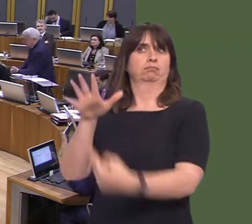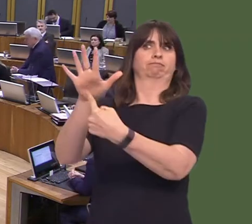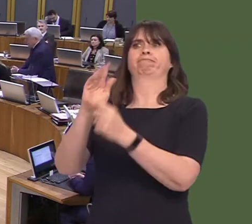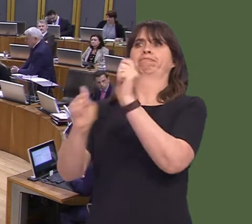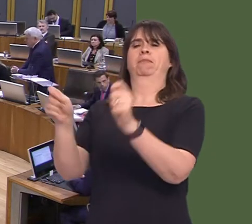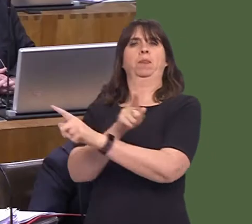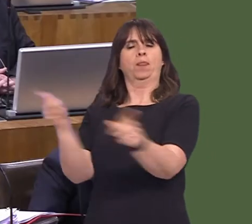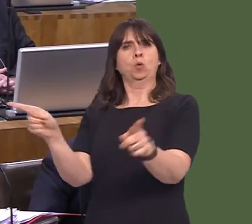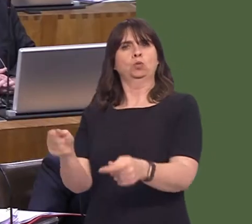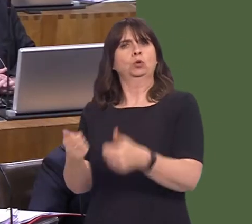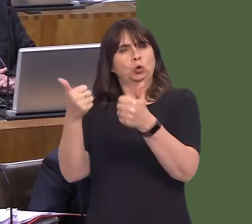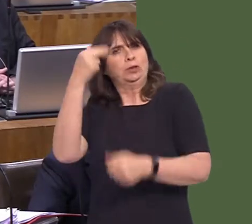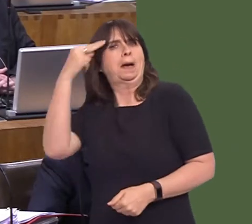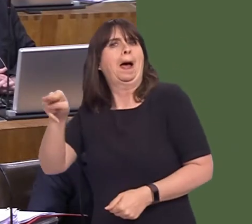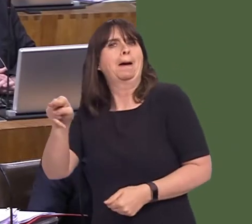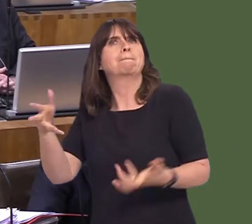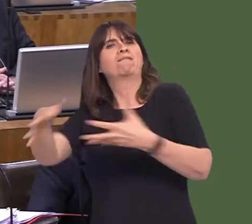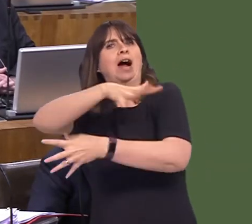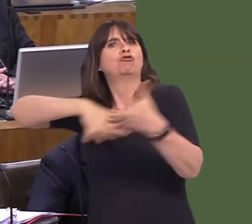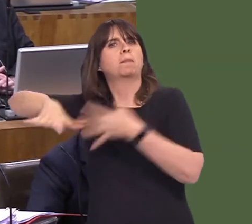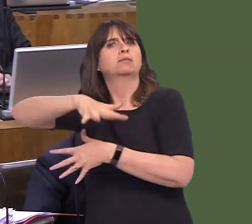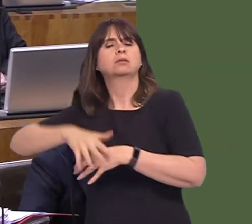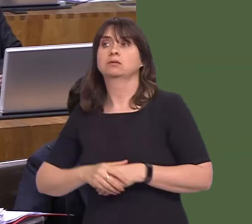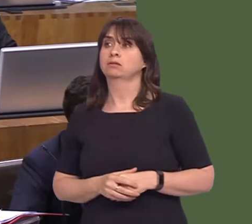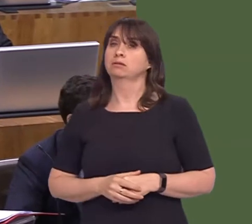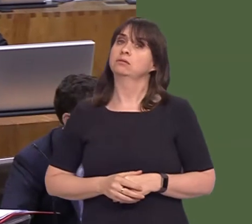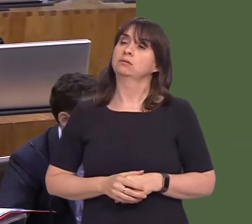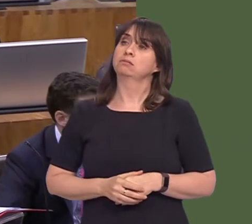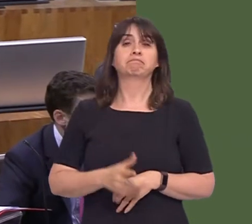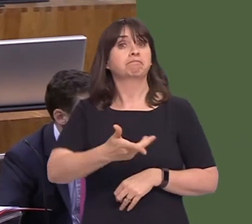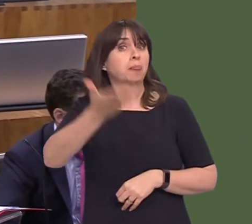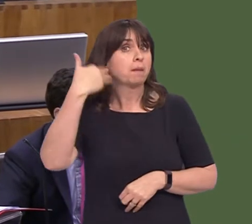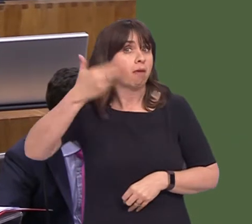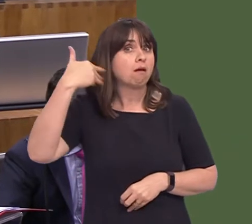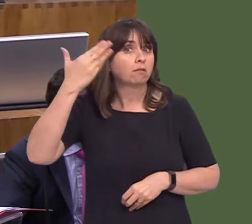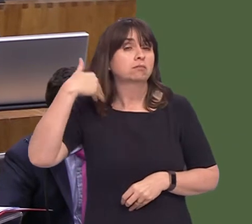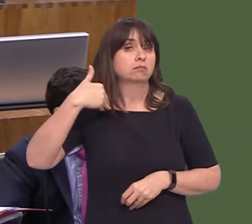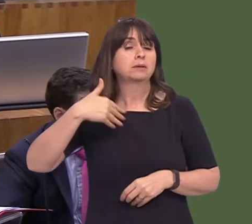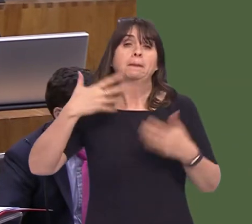gwrs, yn y gorffennol, mae hwn wedi cael ei ddelio gyda rheoliadau adeiladu, ynglyn ‚'r